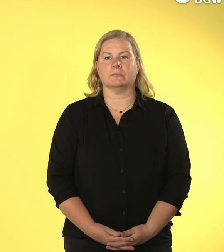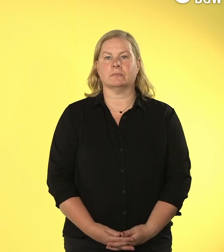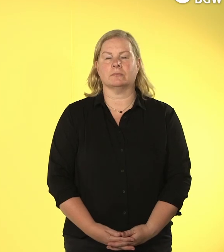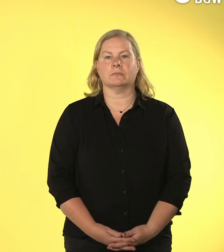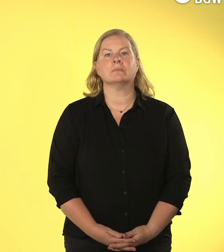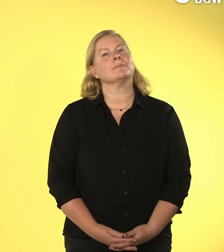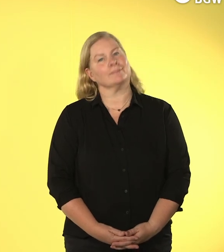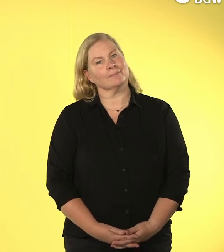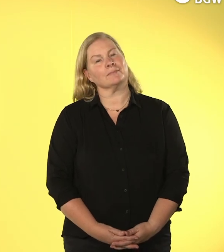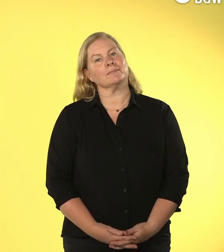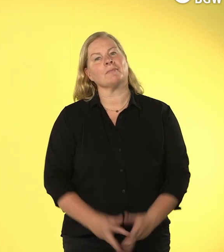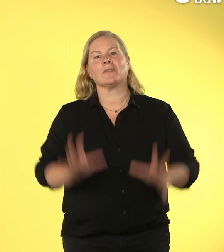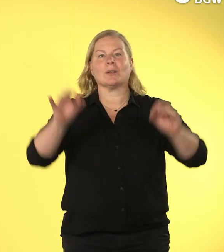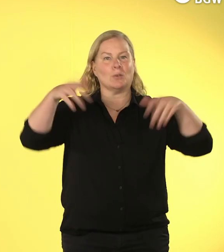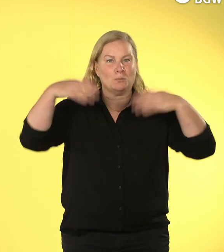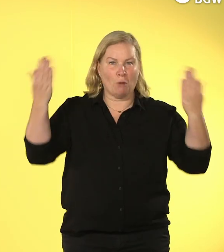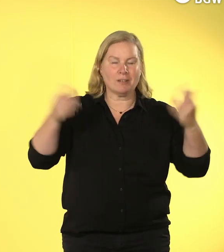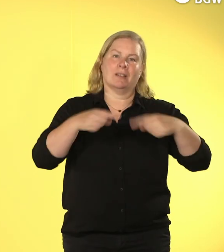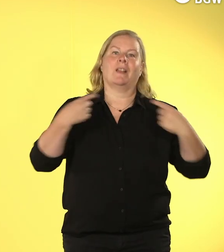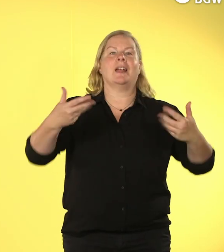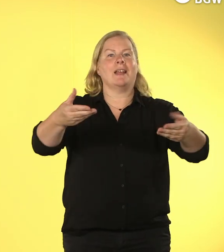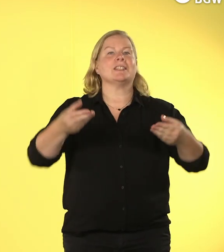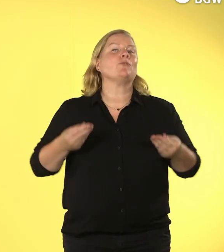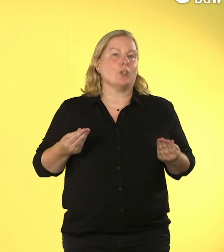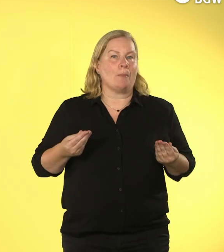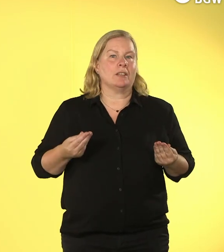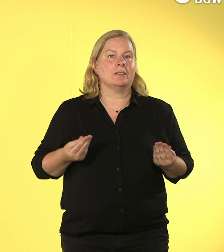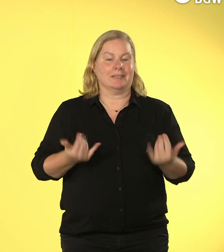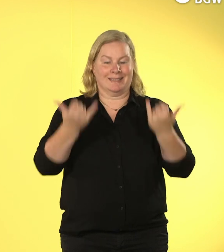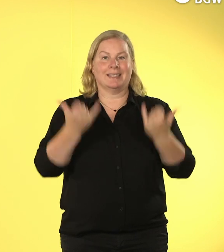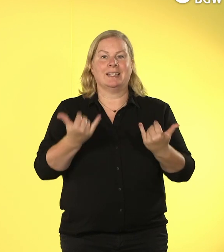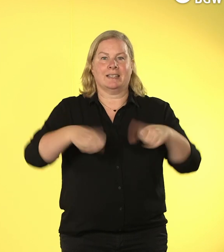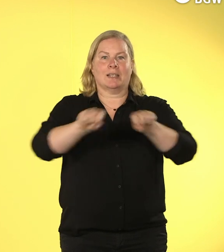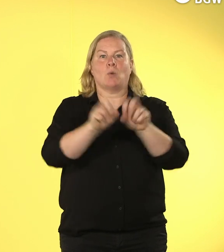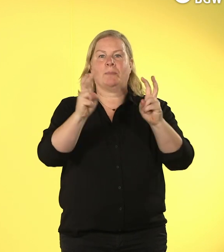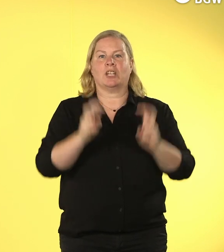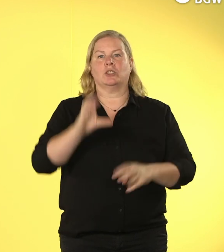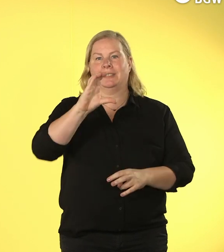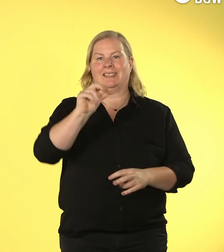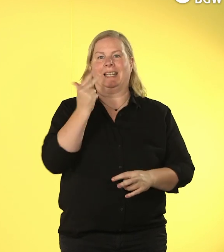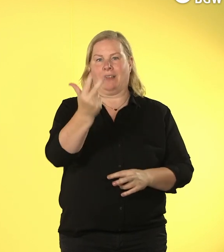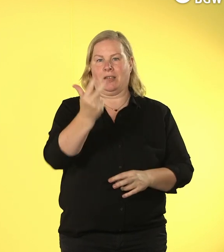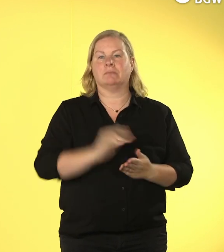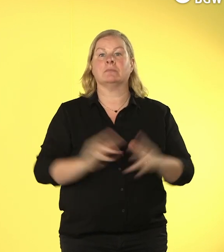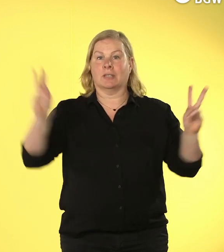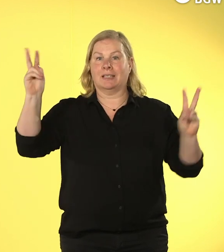Schönen guten Morgen und willkommen zur Websession C3: "Generationen gut führen".